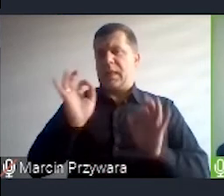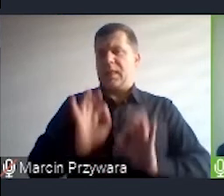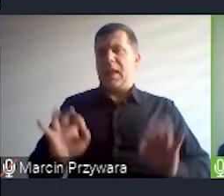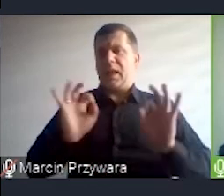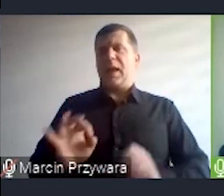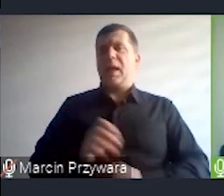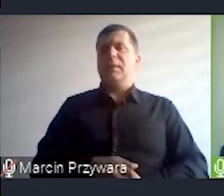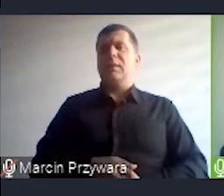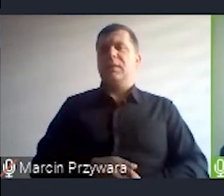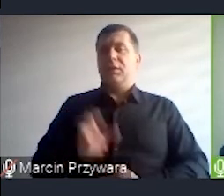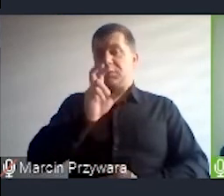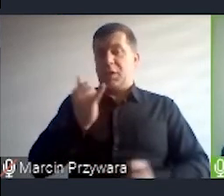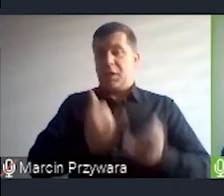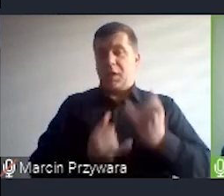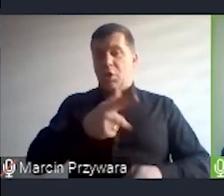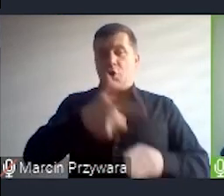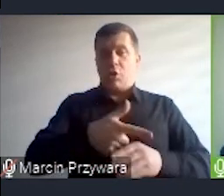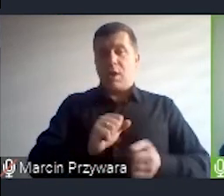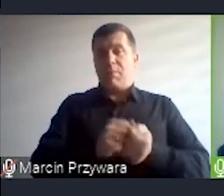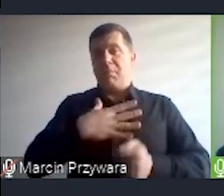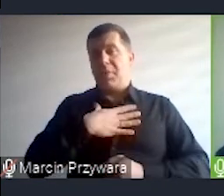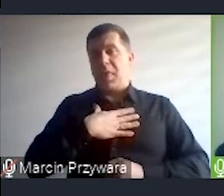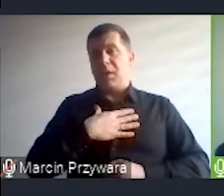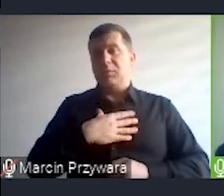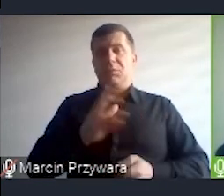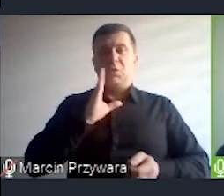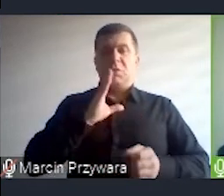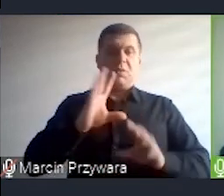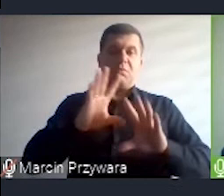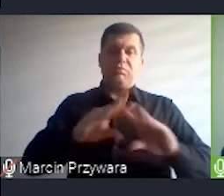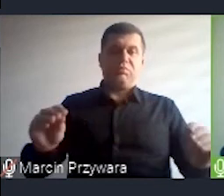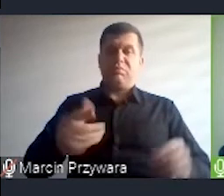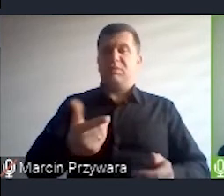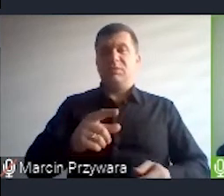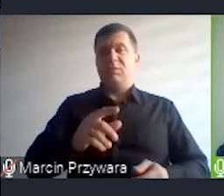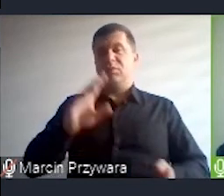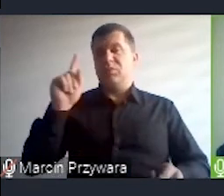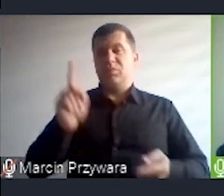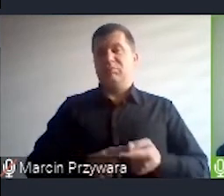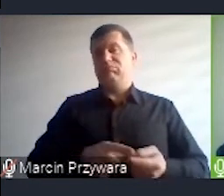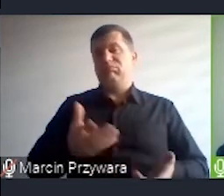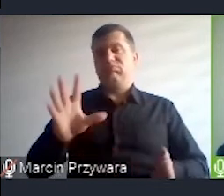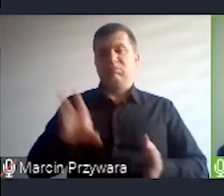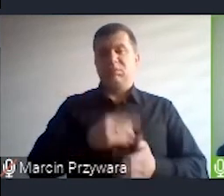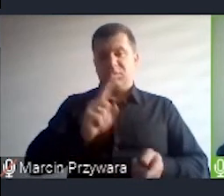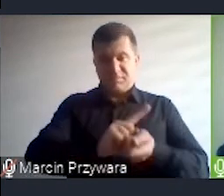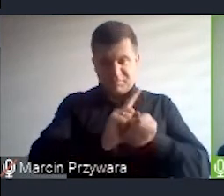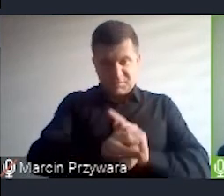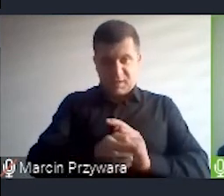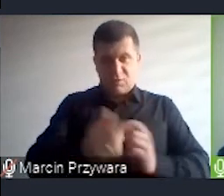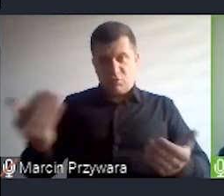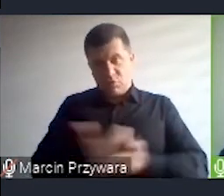„Czy jeśli taki koń czy taki pies nam się zużyje to czy powinniśmy go wymienić na nowego?”.